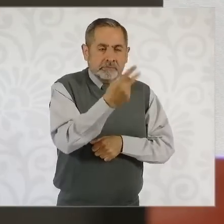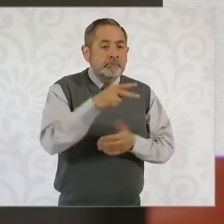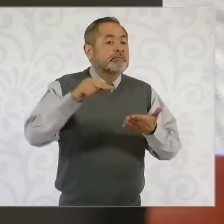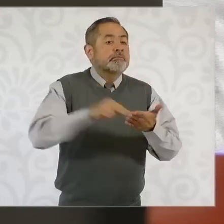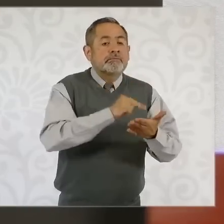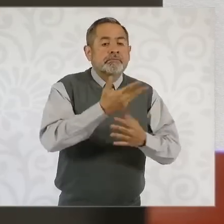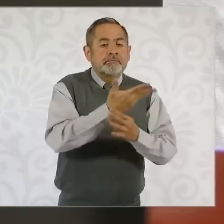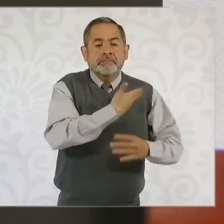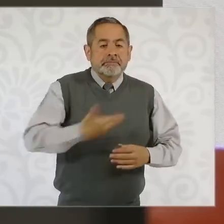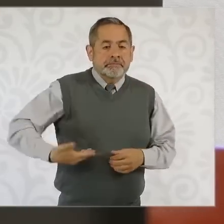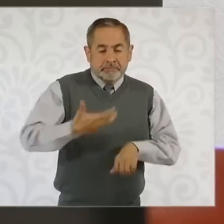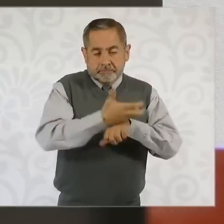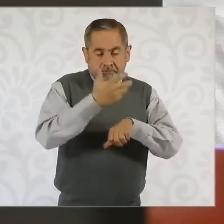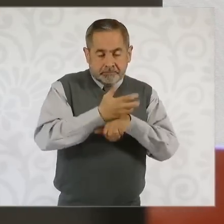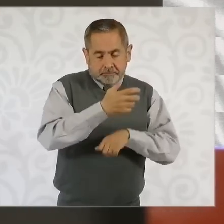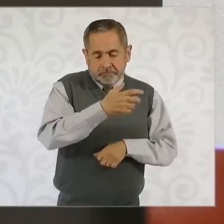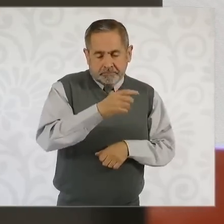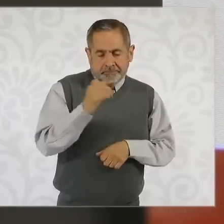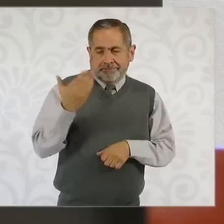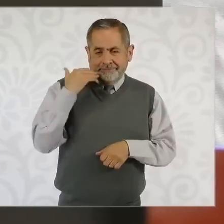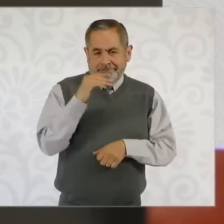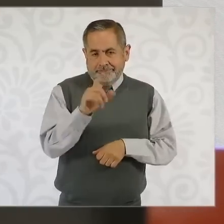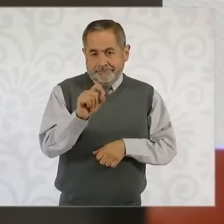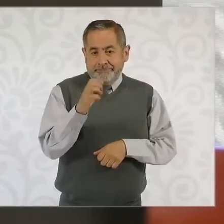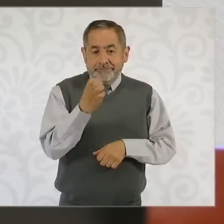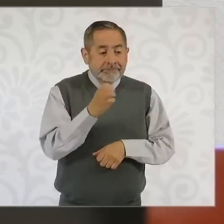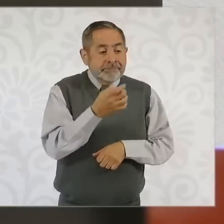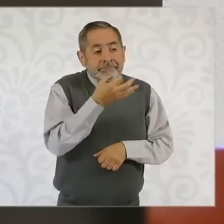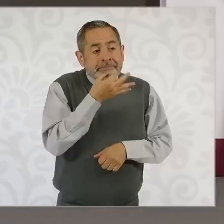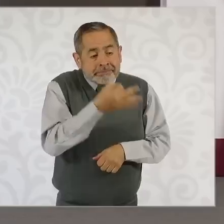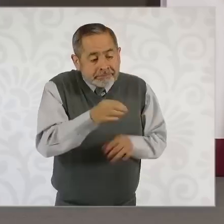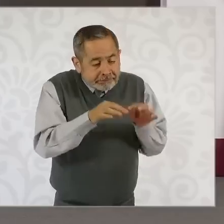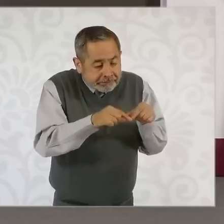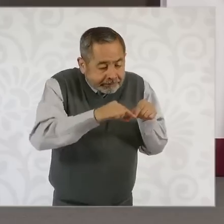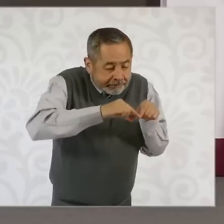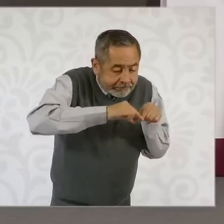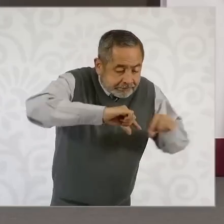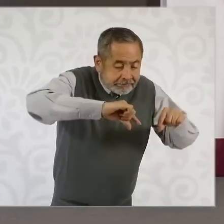de los Estados Unidos el pasado 20 de enero se refiere exclusivamente a una porción delimitada